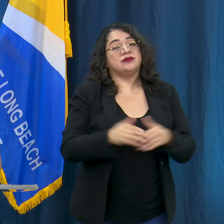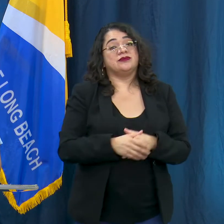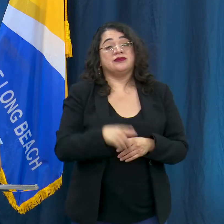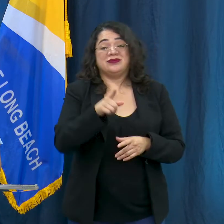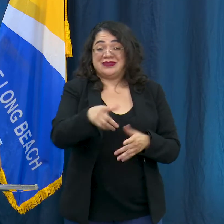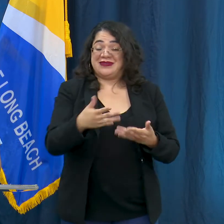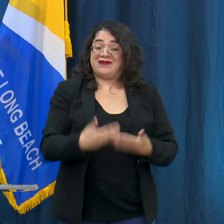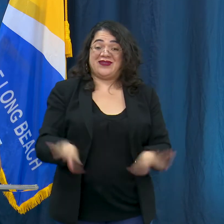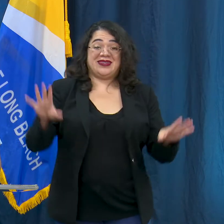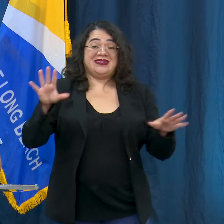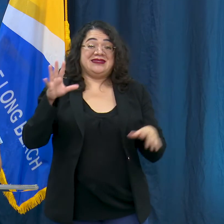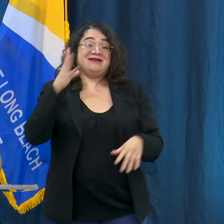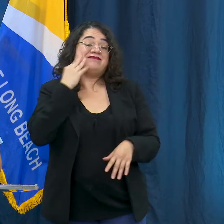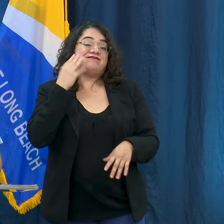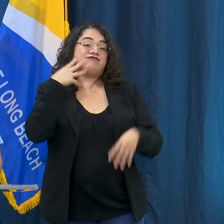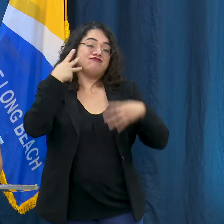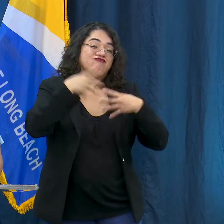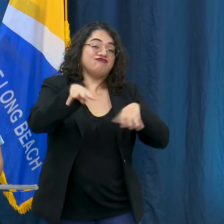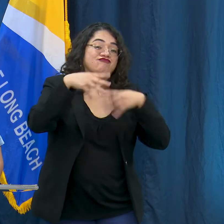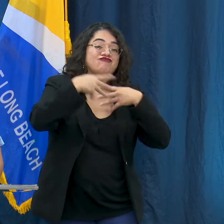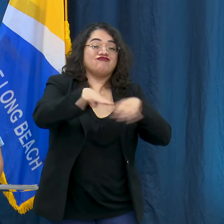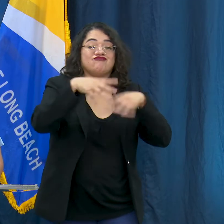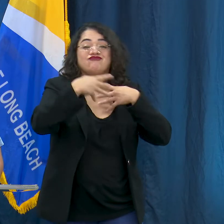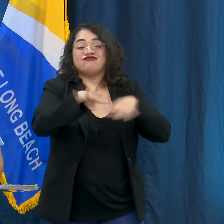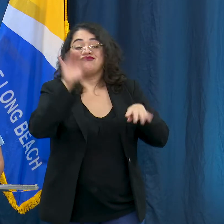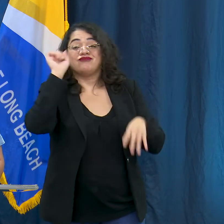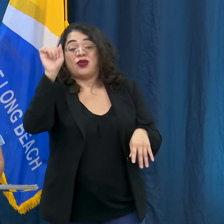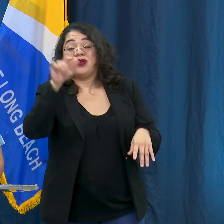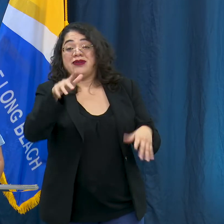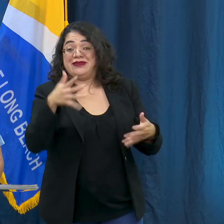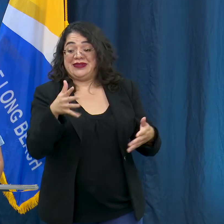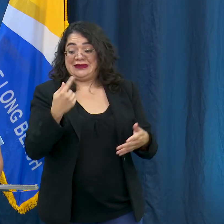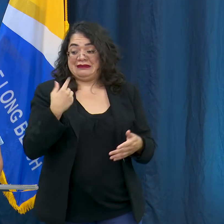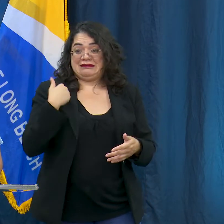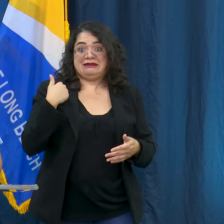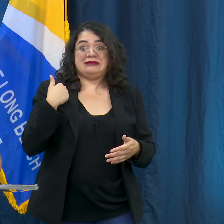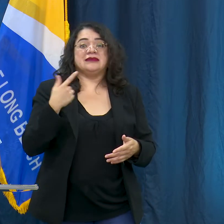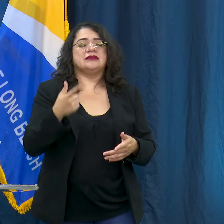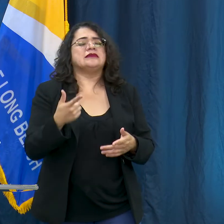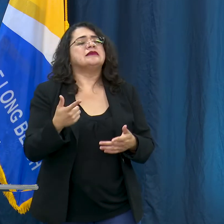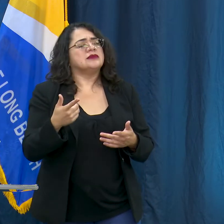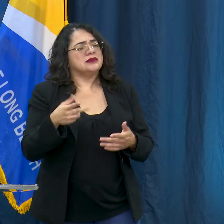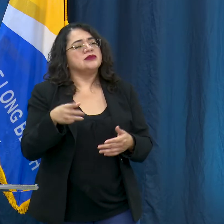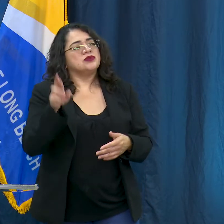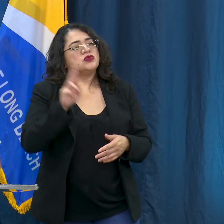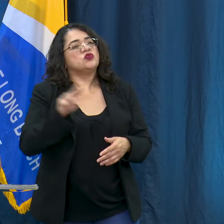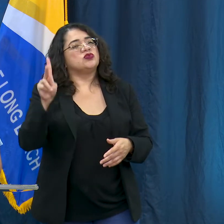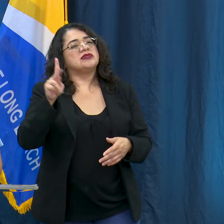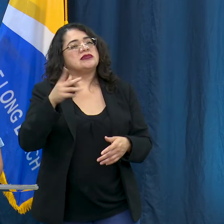en actividad en estas ultima dos semanas el riesgo in ons us últimos Catorce a